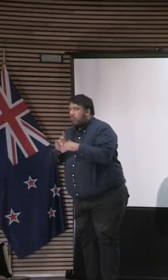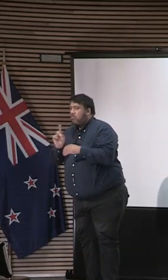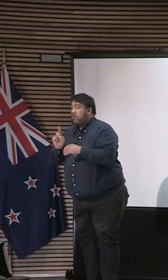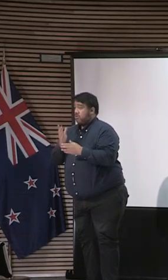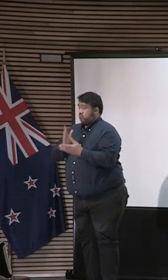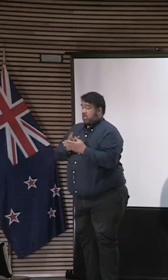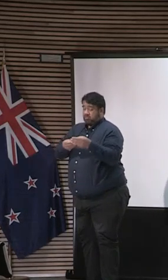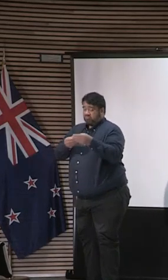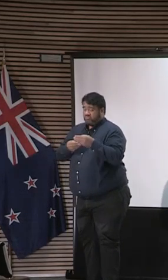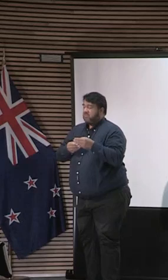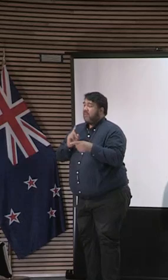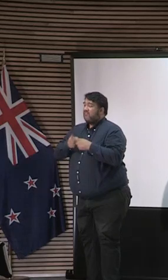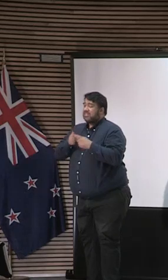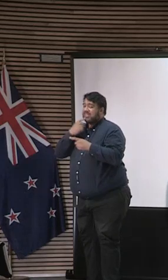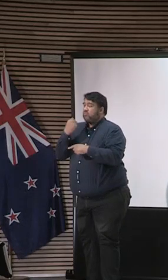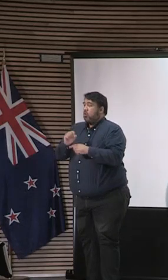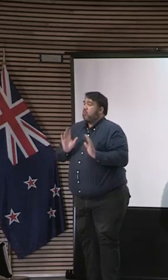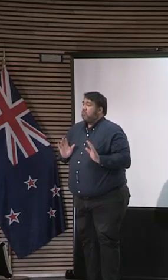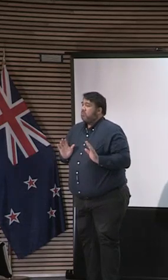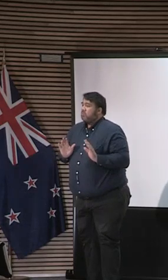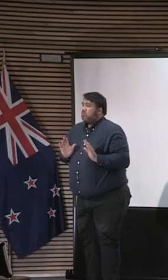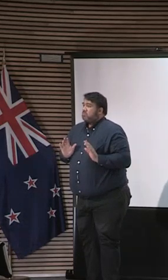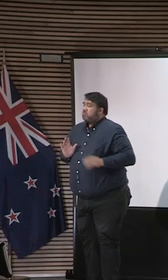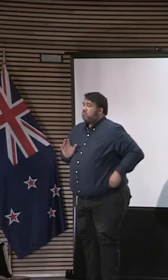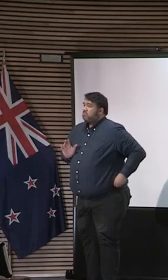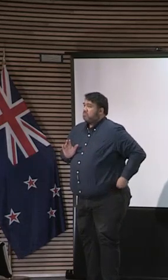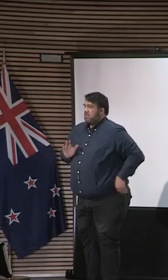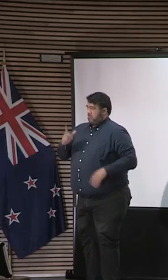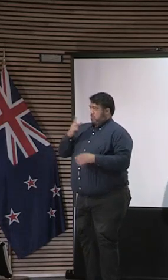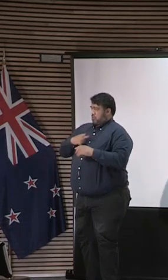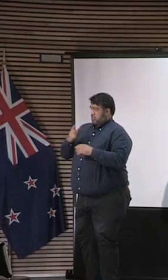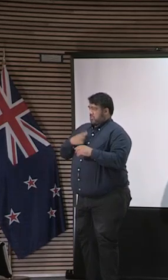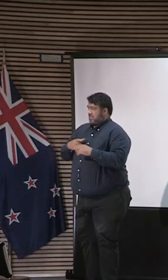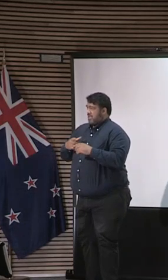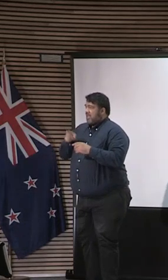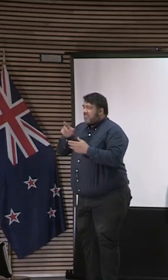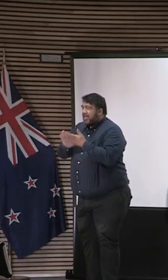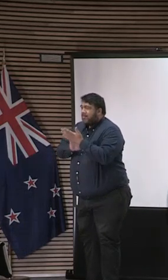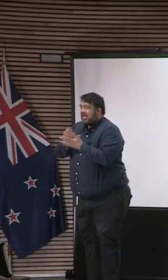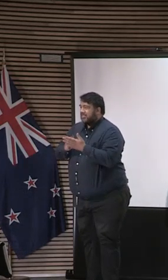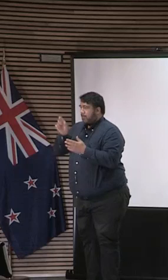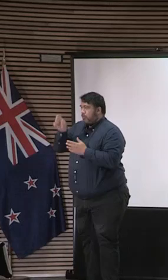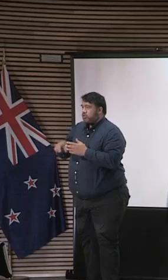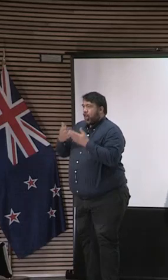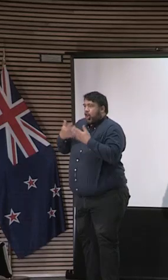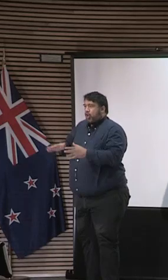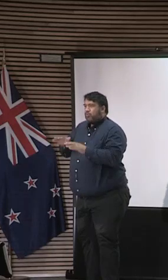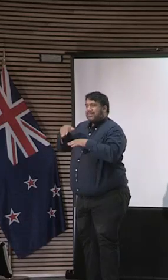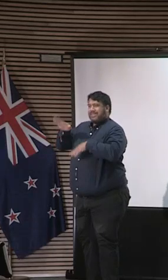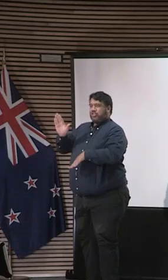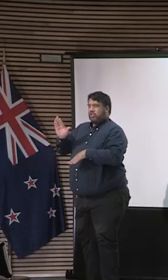Pehea te tere o te whakakorekore o tera taunakitanga? JACINDA ARDERN: